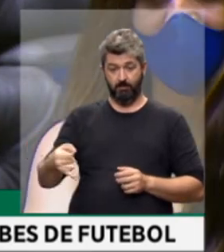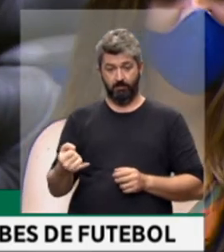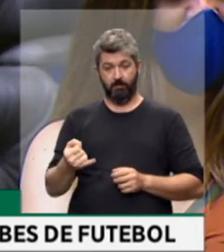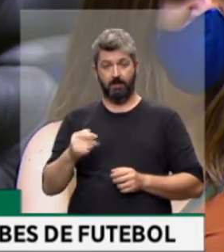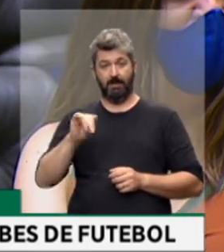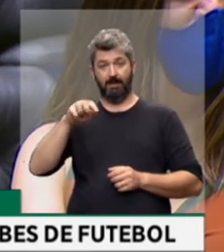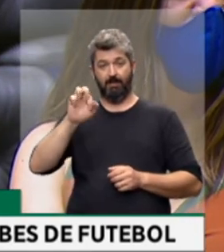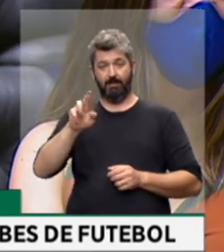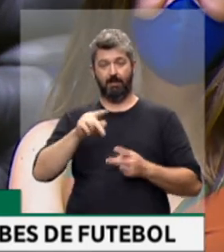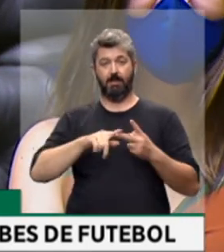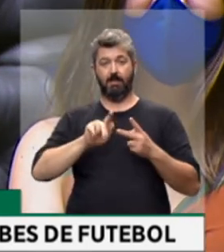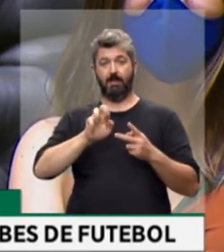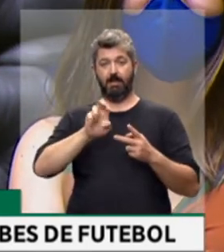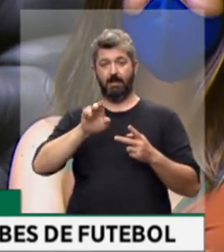QUE PRESTAR ATENÇÃO, VER O DETALHAMENTO, ESSA DISPUTA QUE